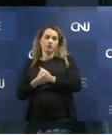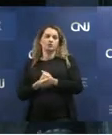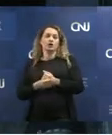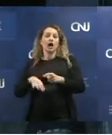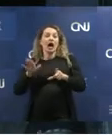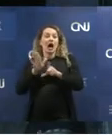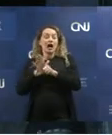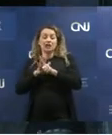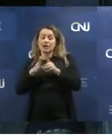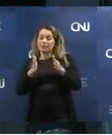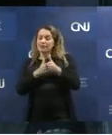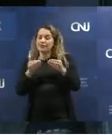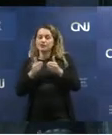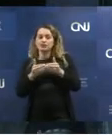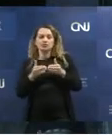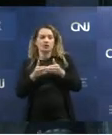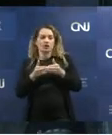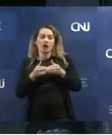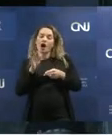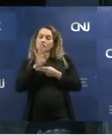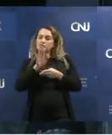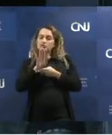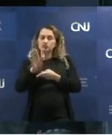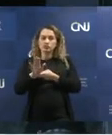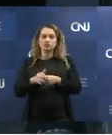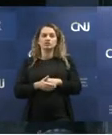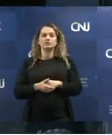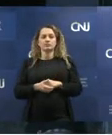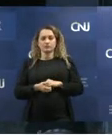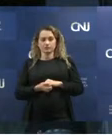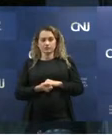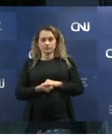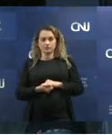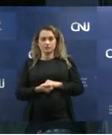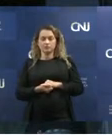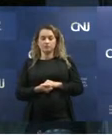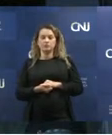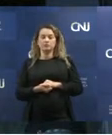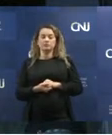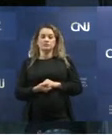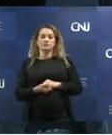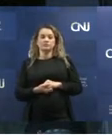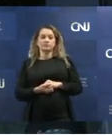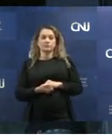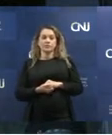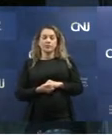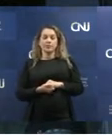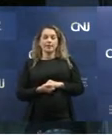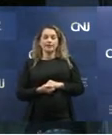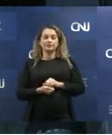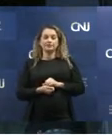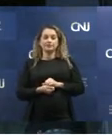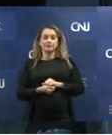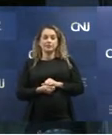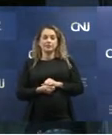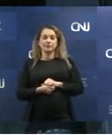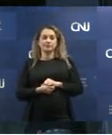estou com um gabinete também bastante cheio. Mas, dito isso, a presidente